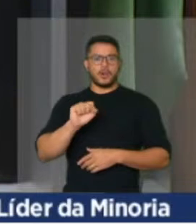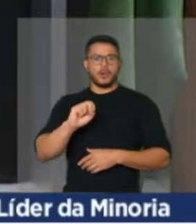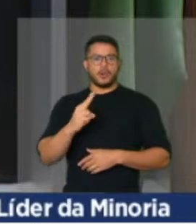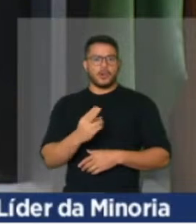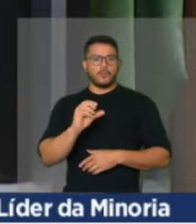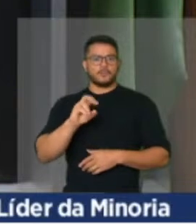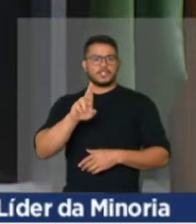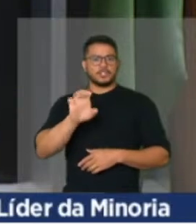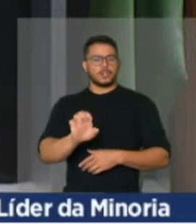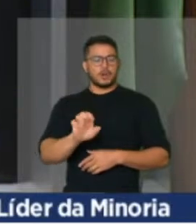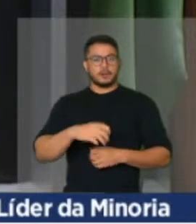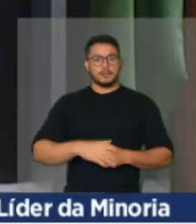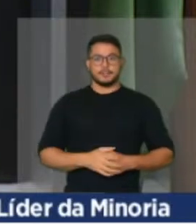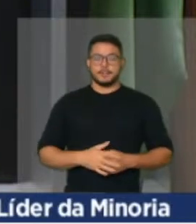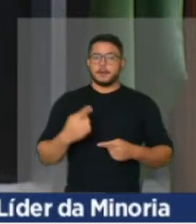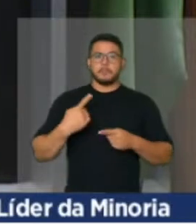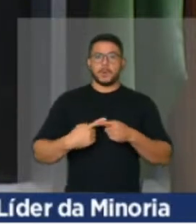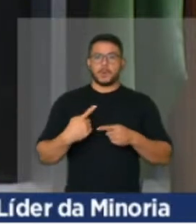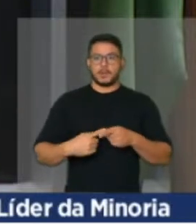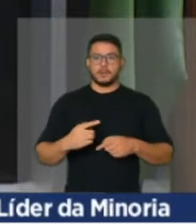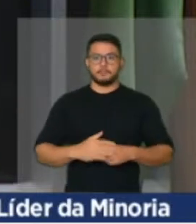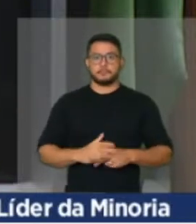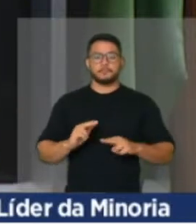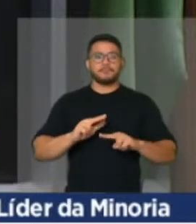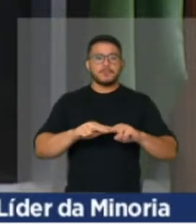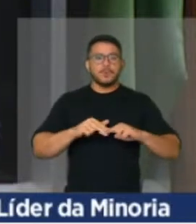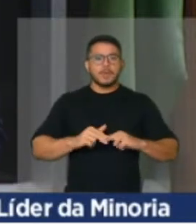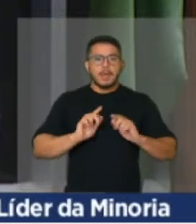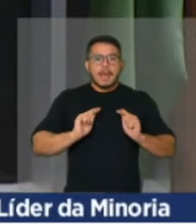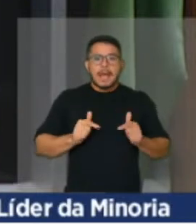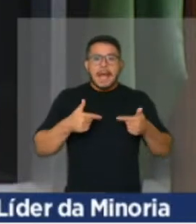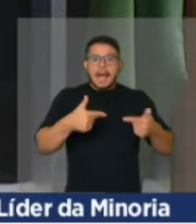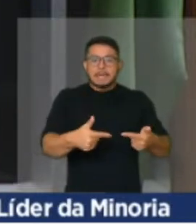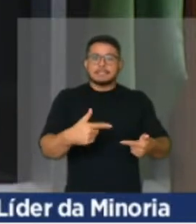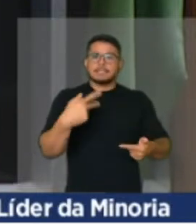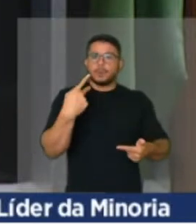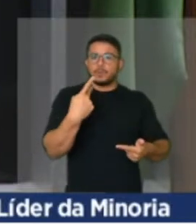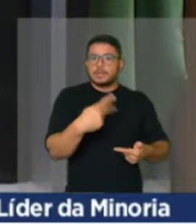ATRAVÀS DAS SUAS ATITUDES, SE UTILIZAR DO SEU CARGO PARA SE BENEFICIAR DE FORMA PRIVADA.